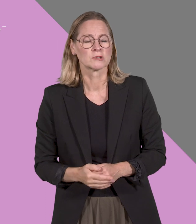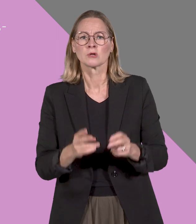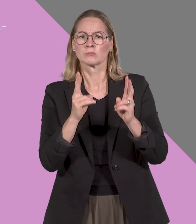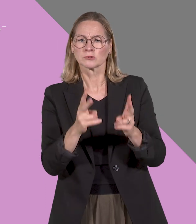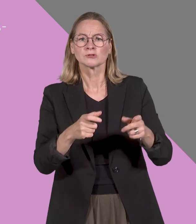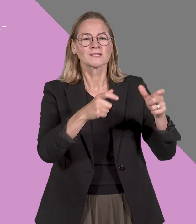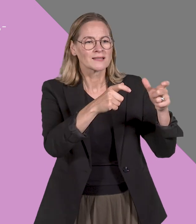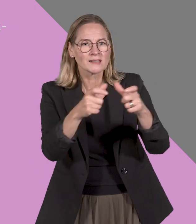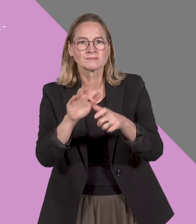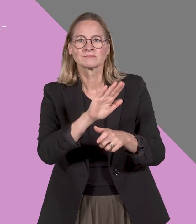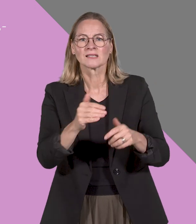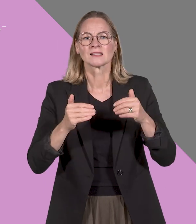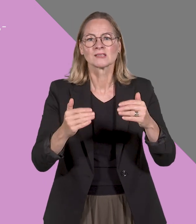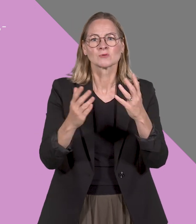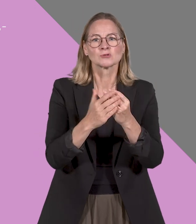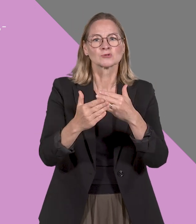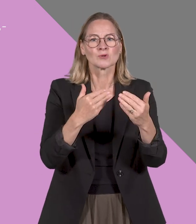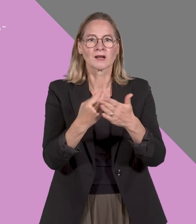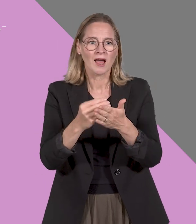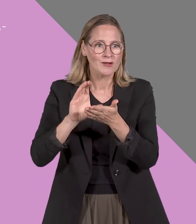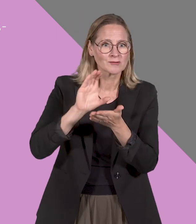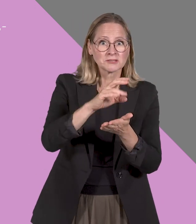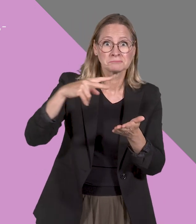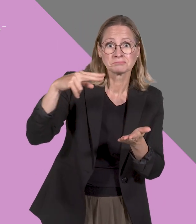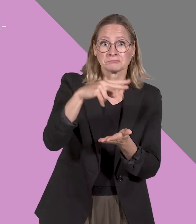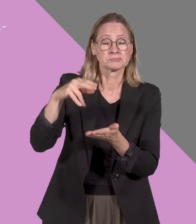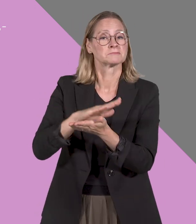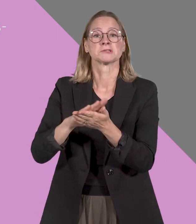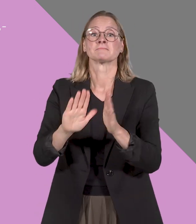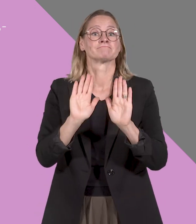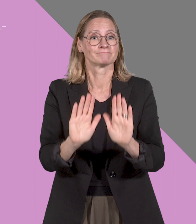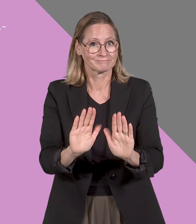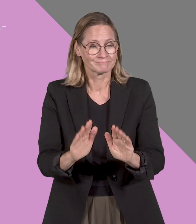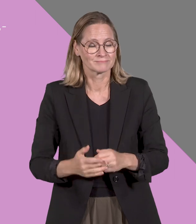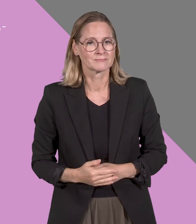Myöskään järjestöjen kehitysyhteistyö- rahoituksesta ei olla leikkaamassa.